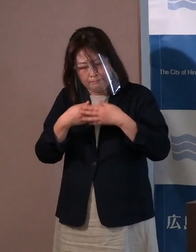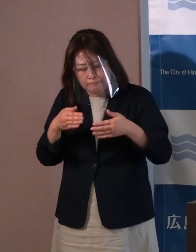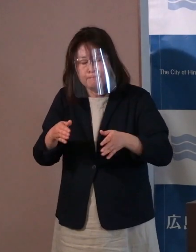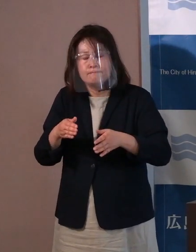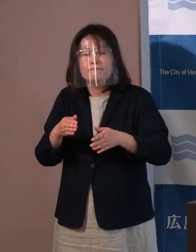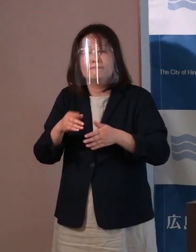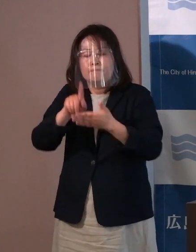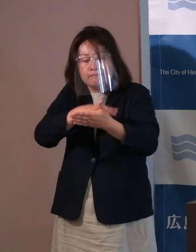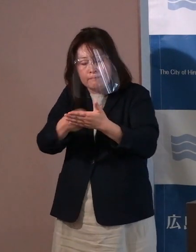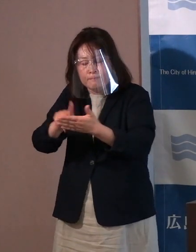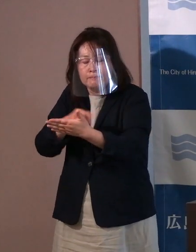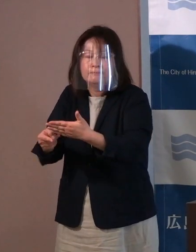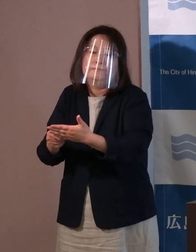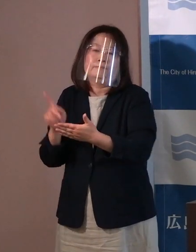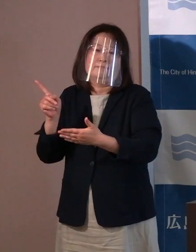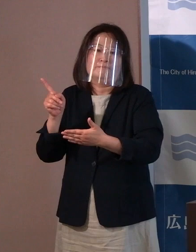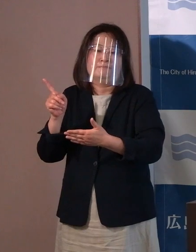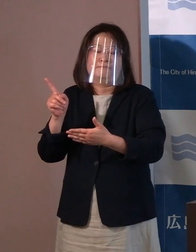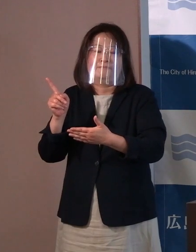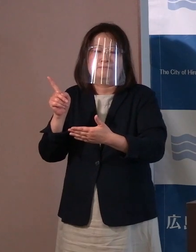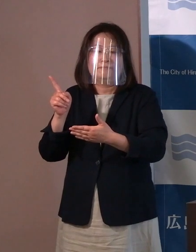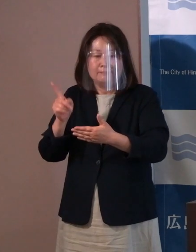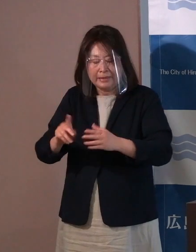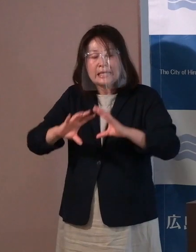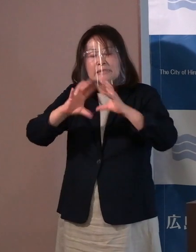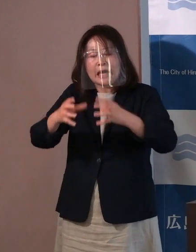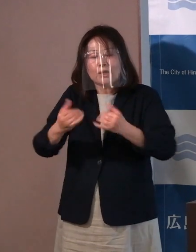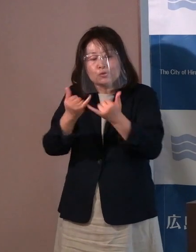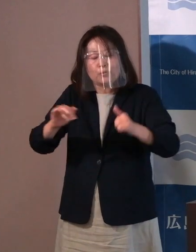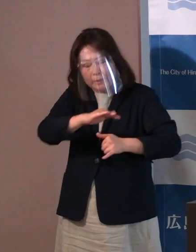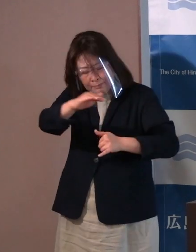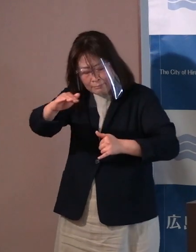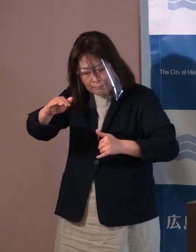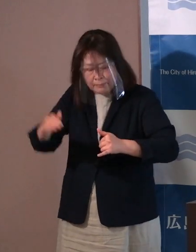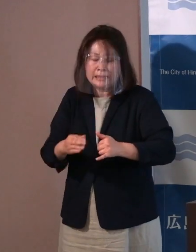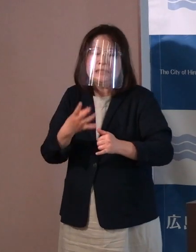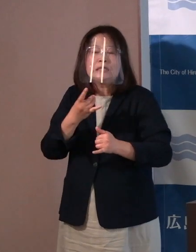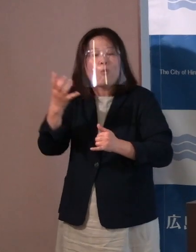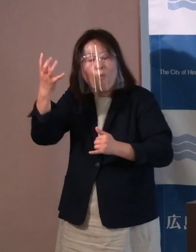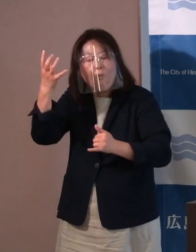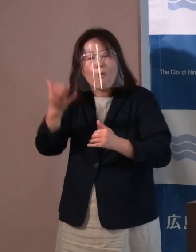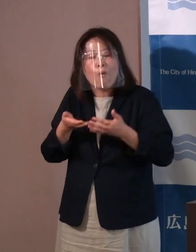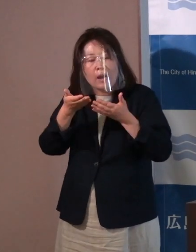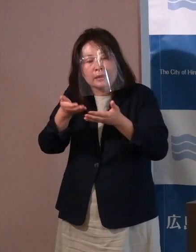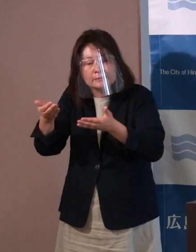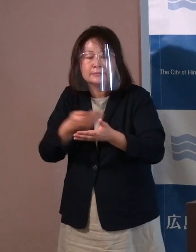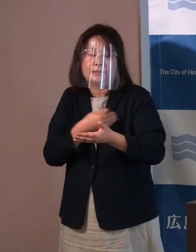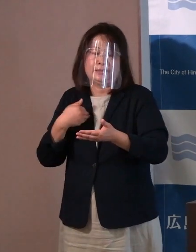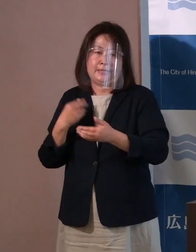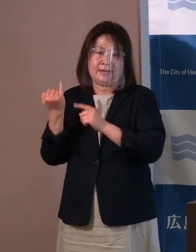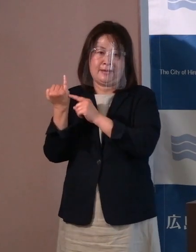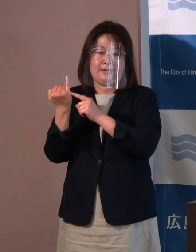その上で世界中に希望を与え続けた というふうな方であるということ｡ それからもう一つ､今言われたように､